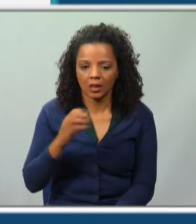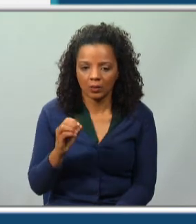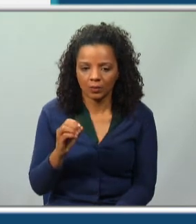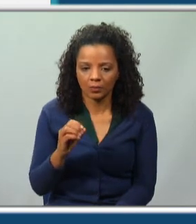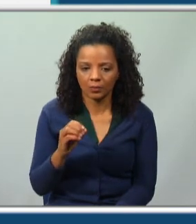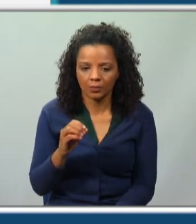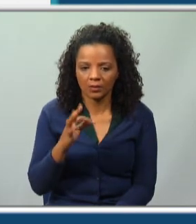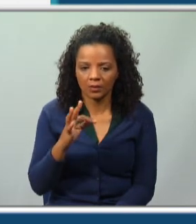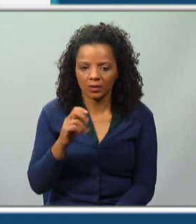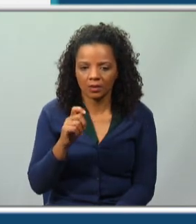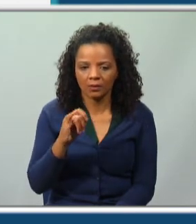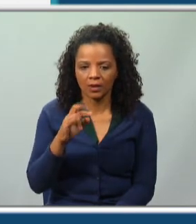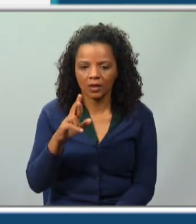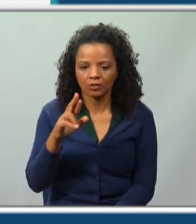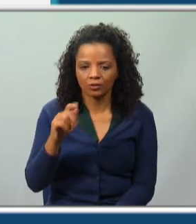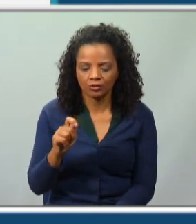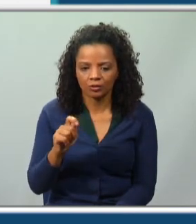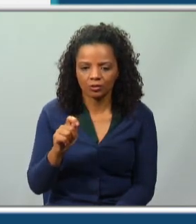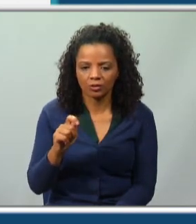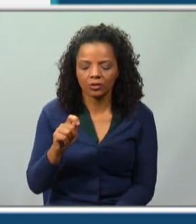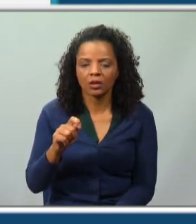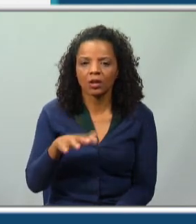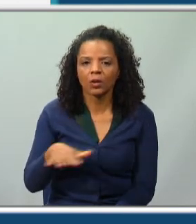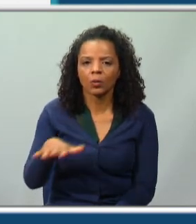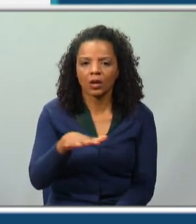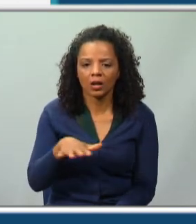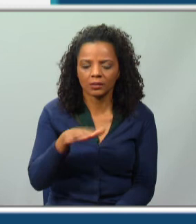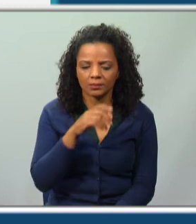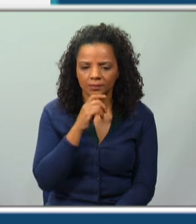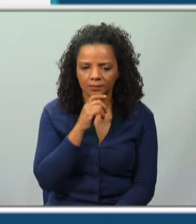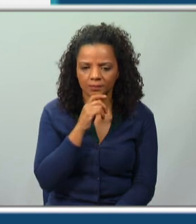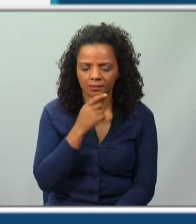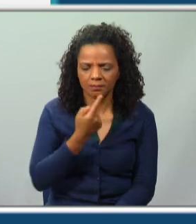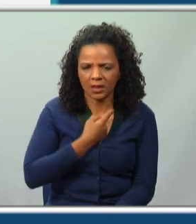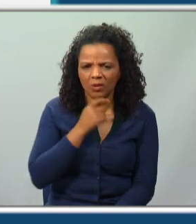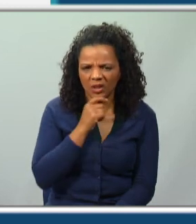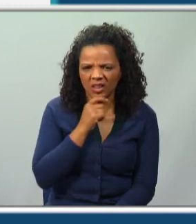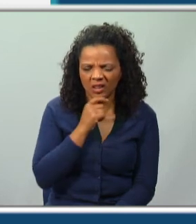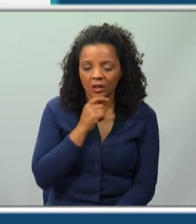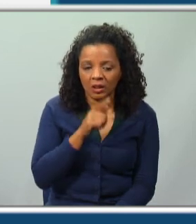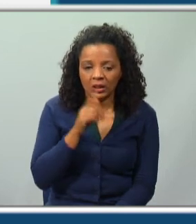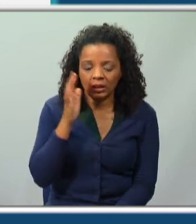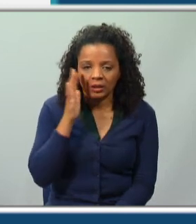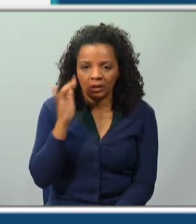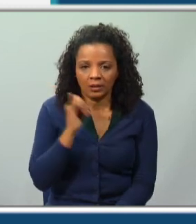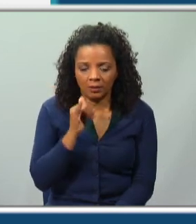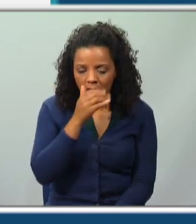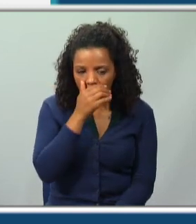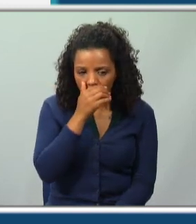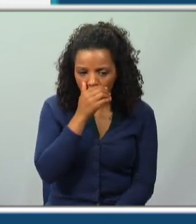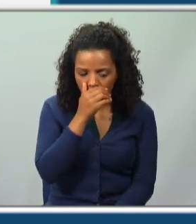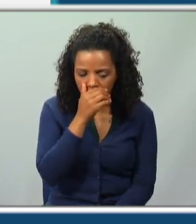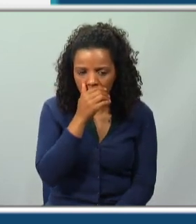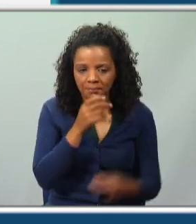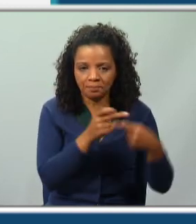peixe o lugar o que tínhamos que fazer vamos ter que tentar Então ligá-los eu 釣魚我們必須做的地方我們將不得不嘗試所以打開它們我